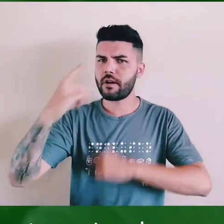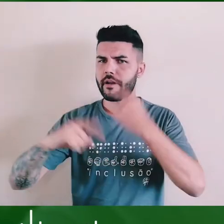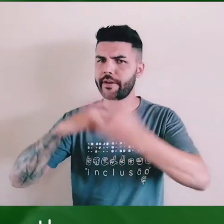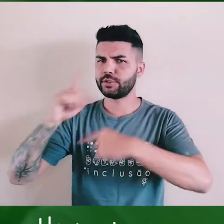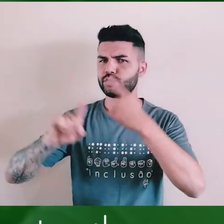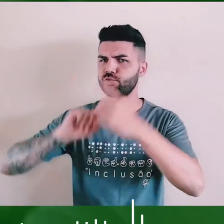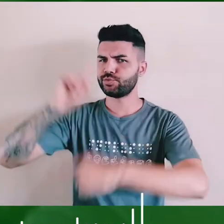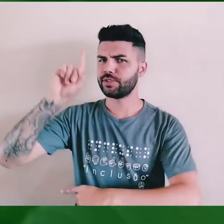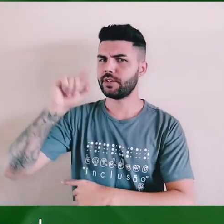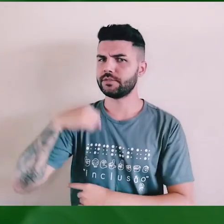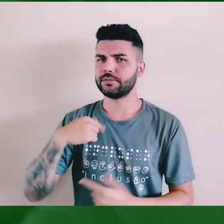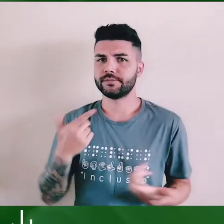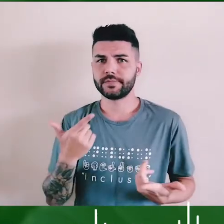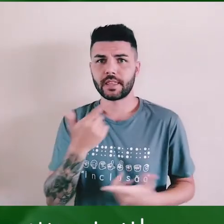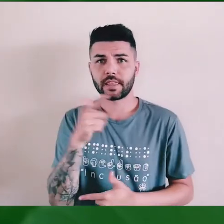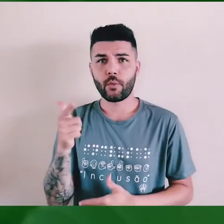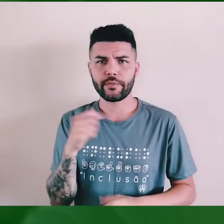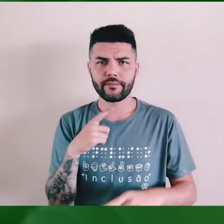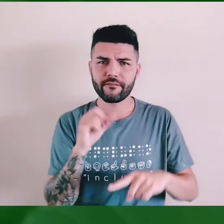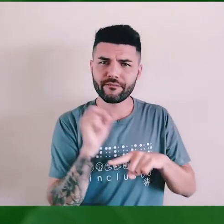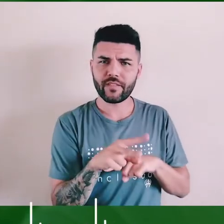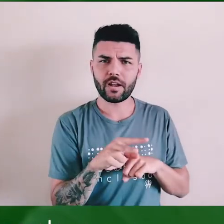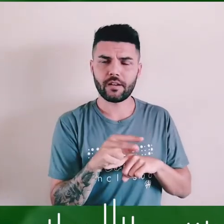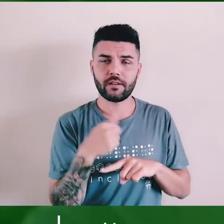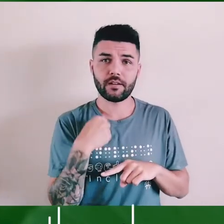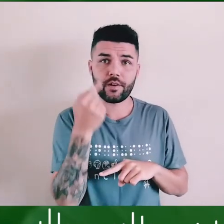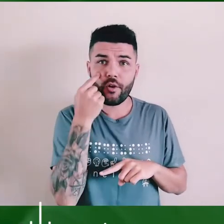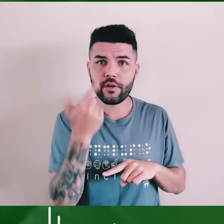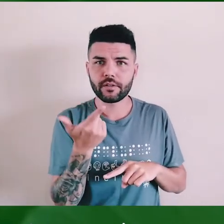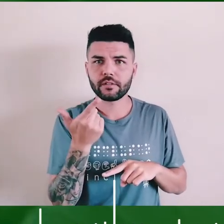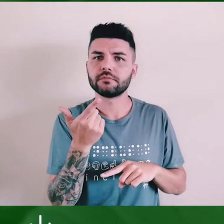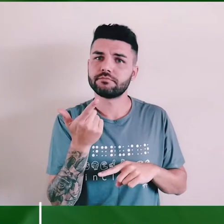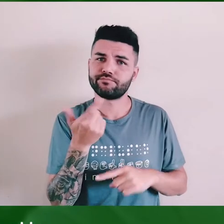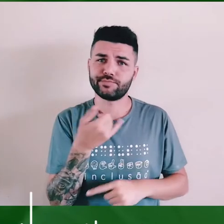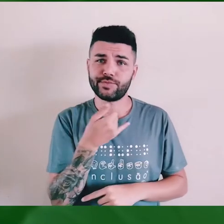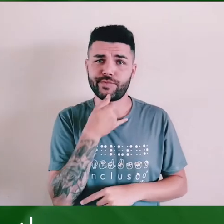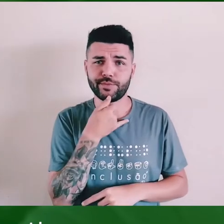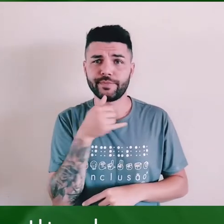você quer trabalhar mas não tem vaga. Vai ser algo que vai acontecer agora nesse mundo